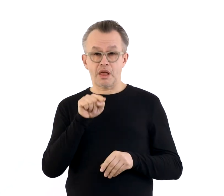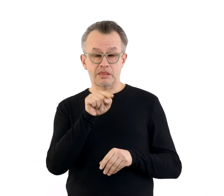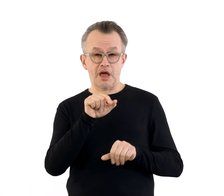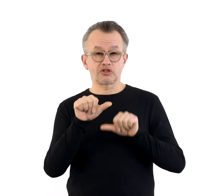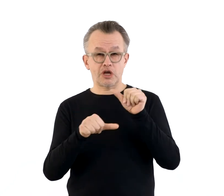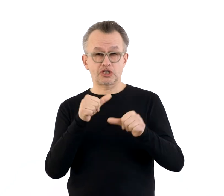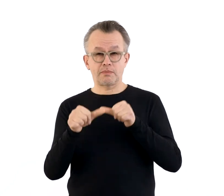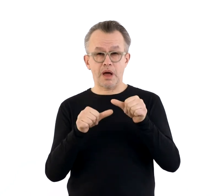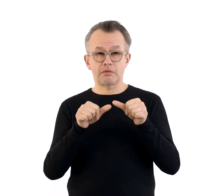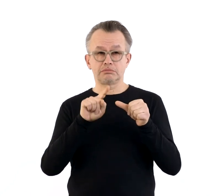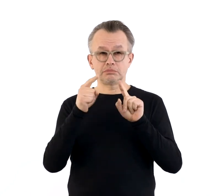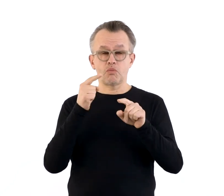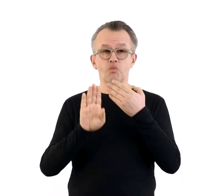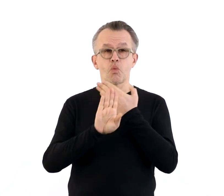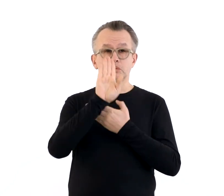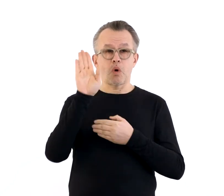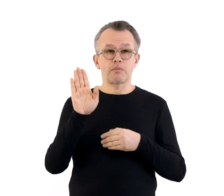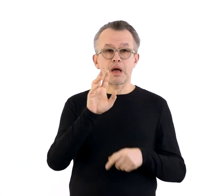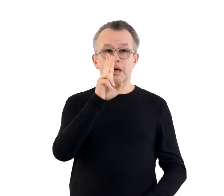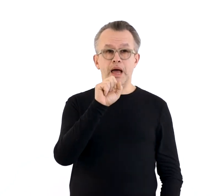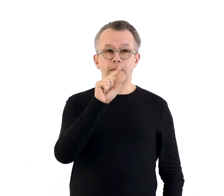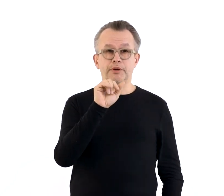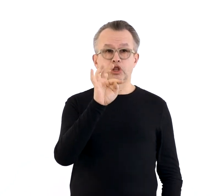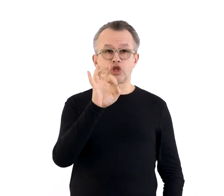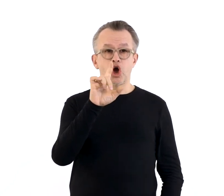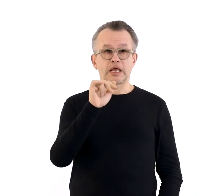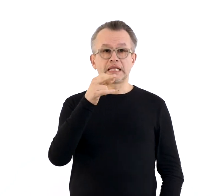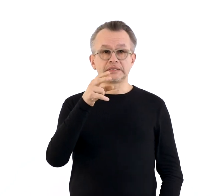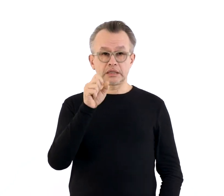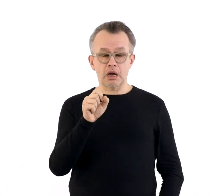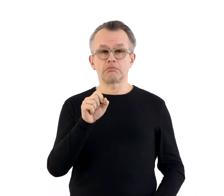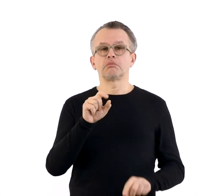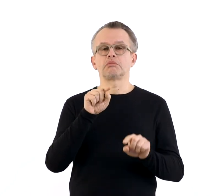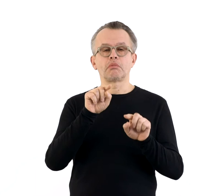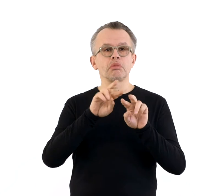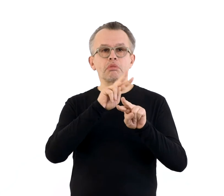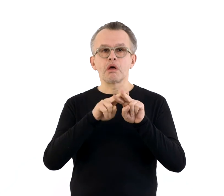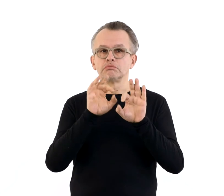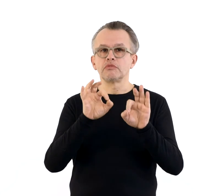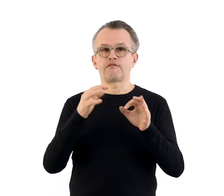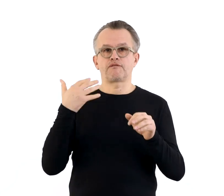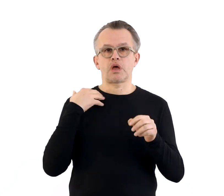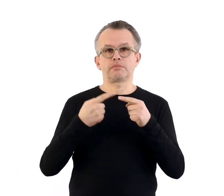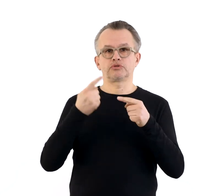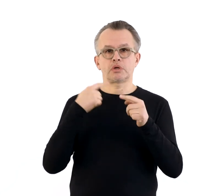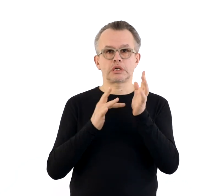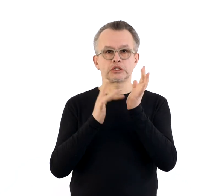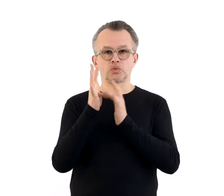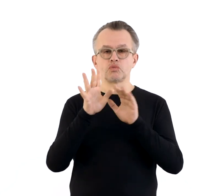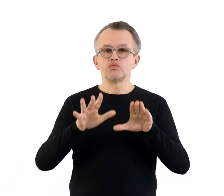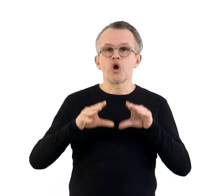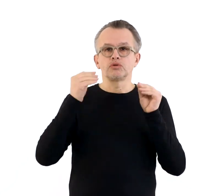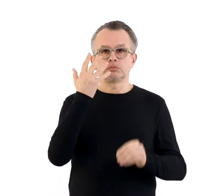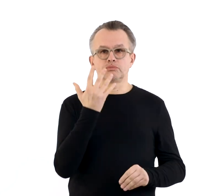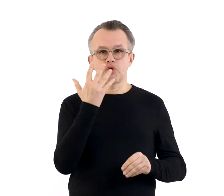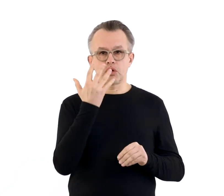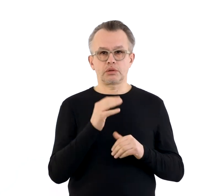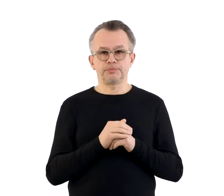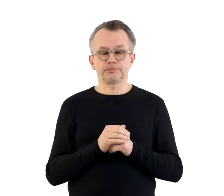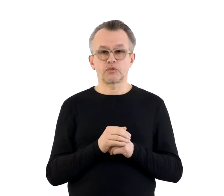Muzeum Kapitolińskie, w którym stoi rzeźba, wciąż jednak datuje ją na początek V w. p.n.e.